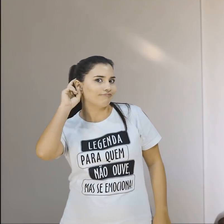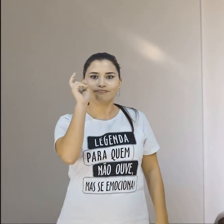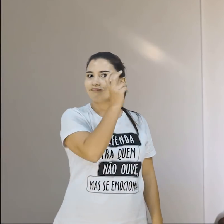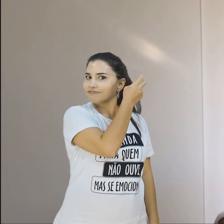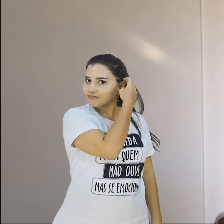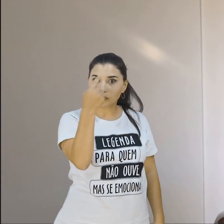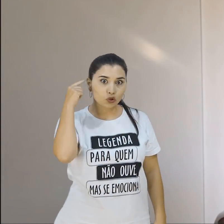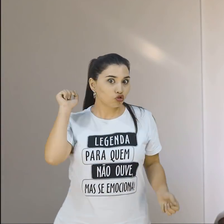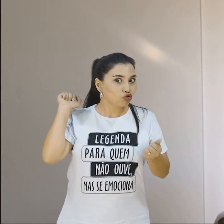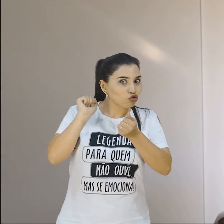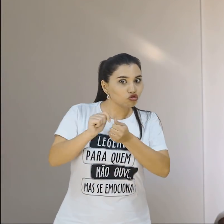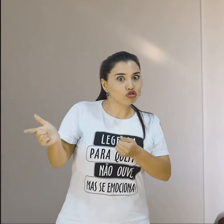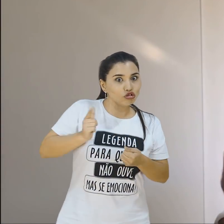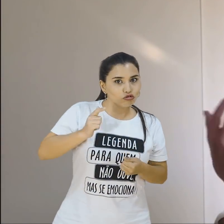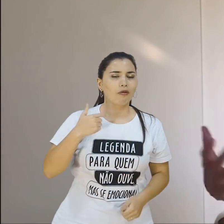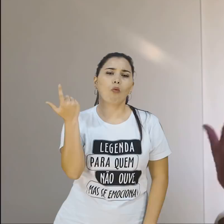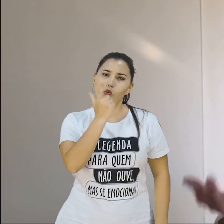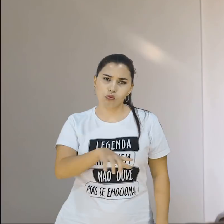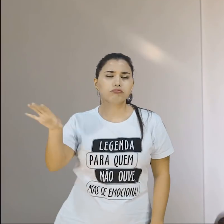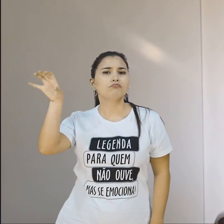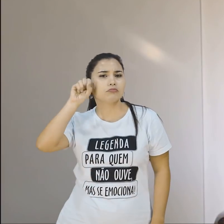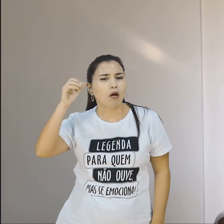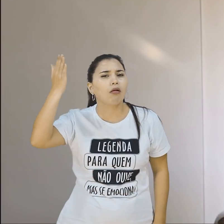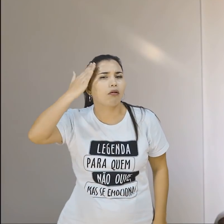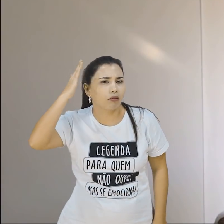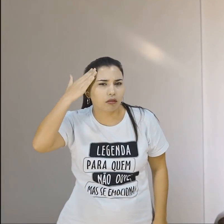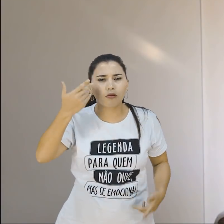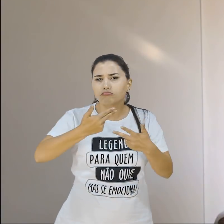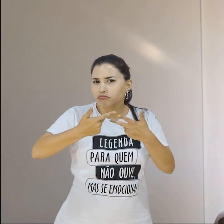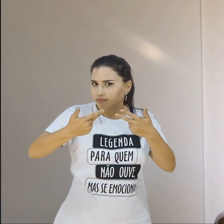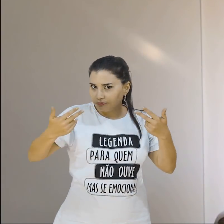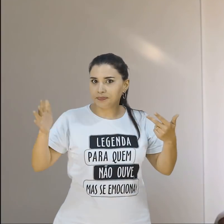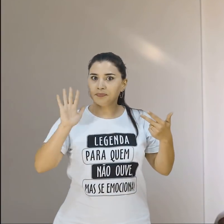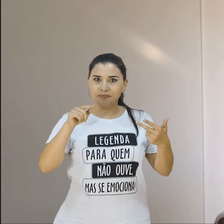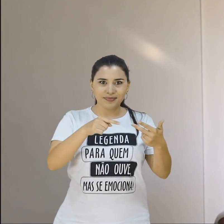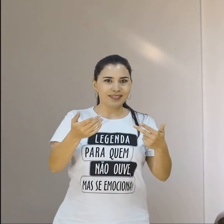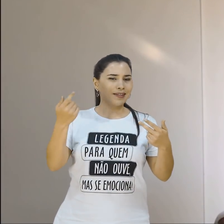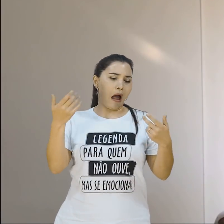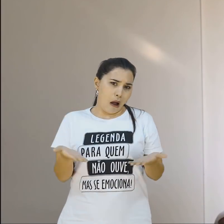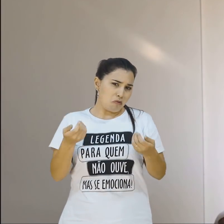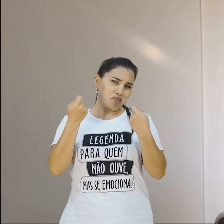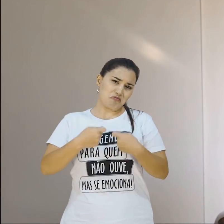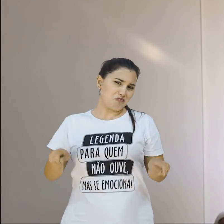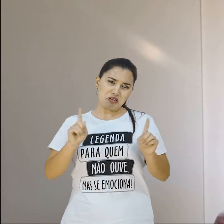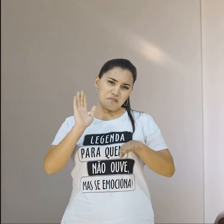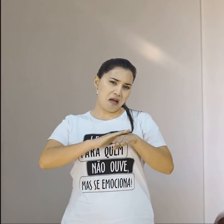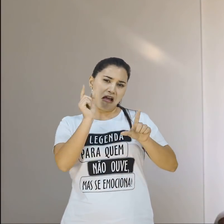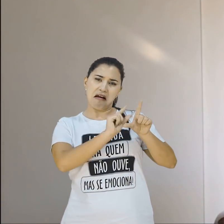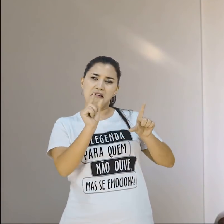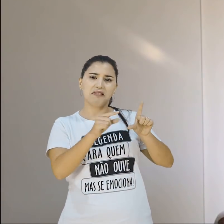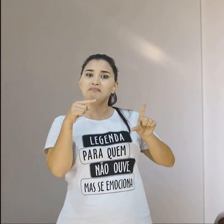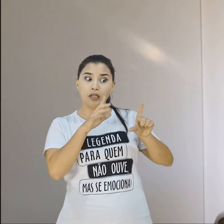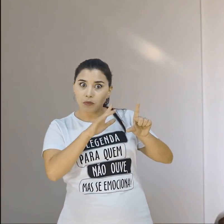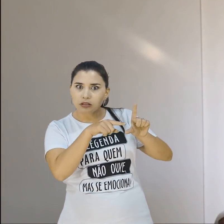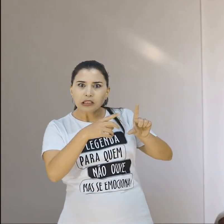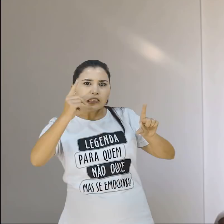Com eles eu consigo ouvir e entender a maioria das coisas. Embora eu já não precise mais, eu,